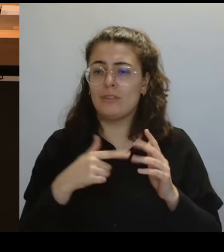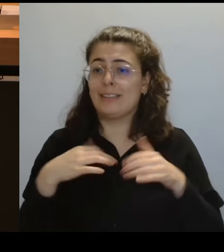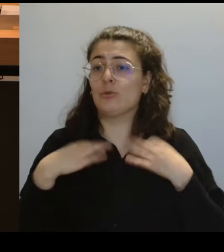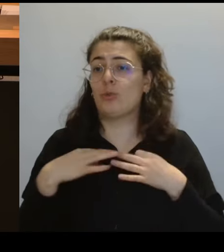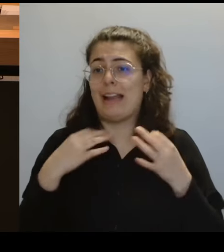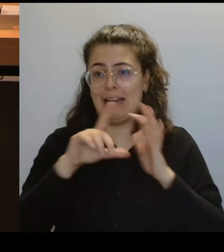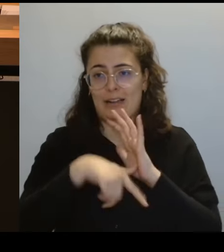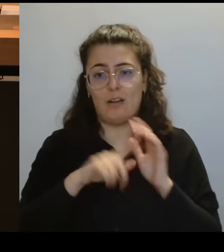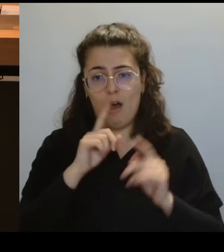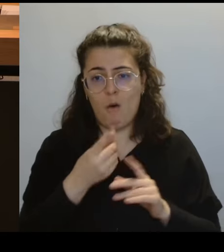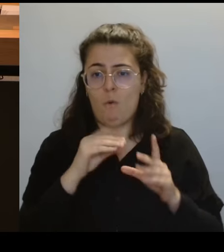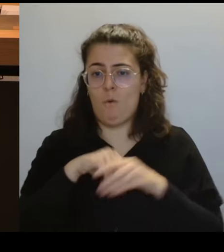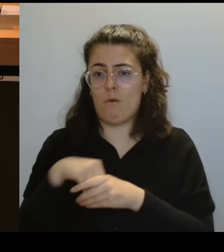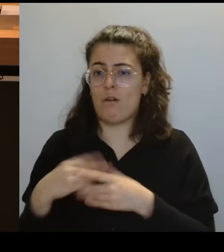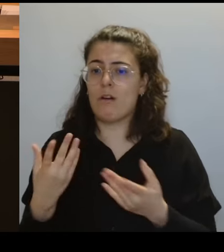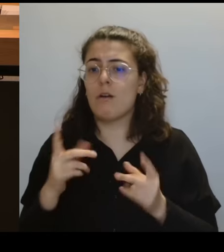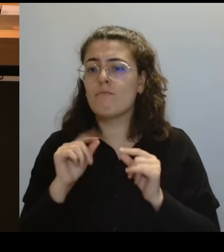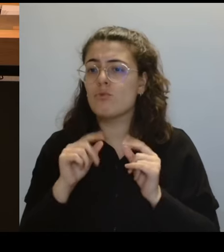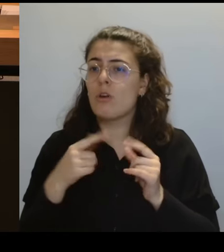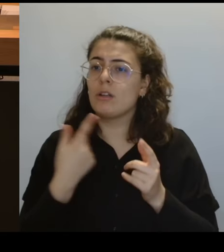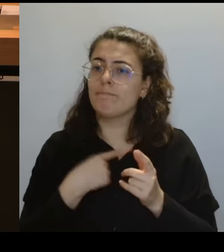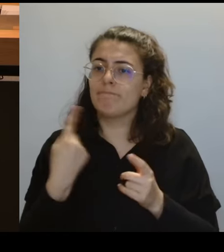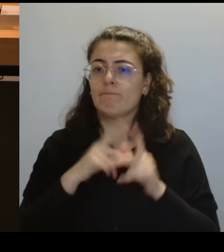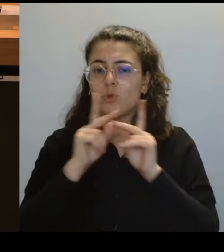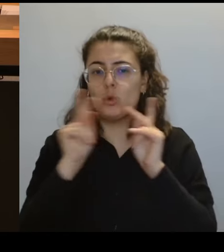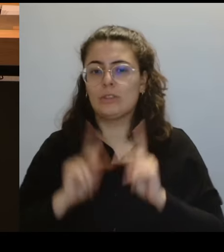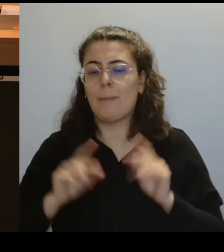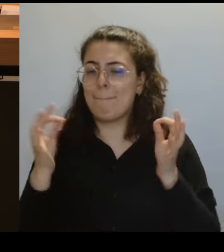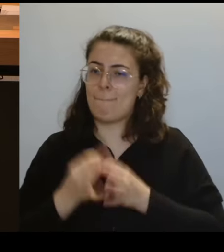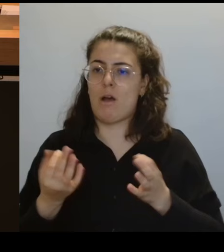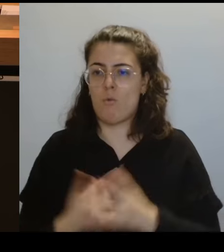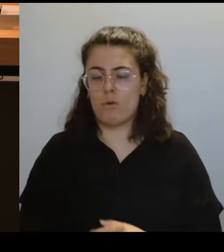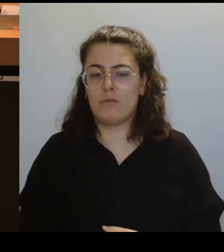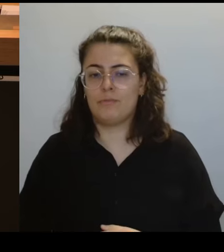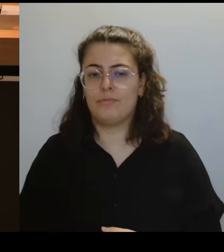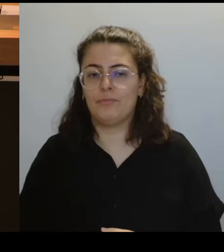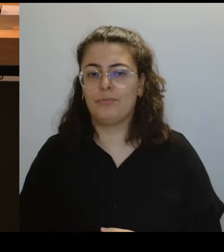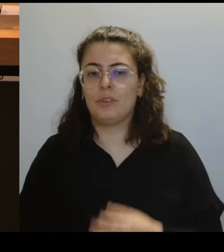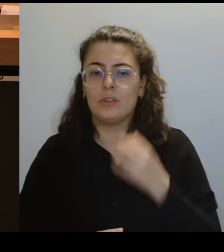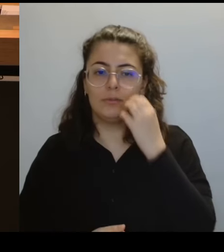wäre an dieser Stelle nötig. Und sofort. Sofern Sie dieses Vorhaben ernst gemeint haben, wäre